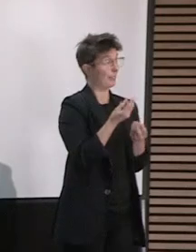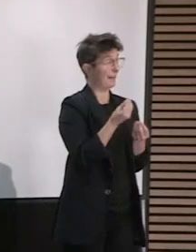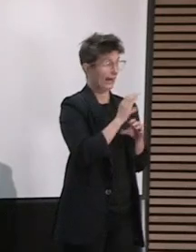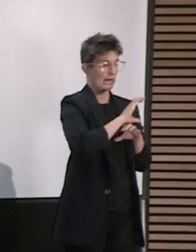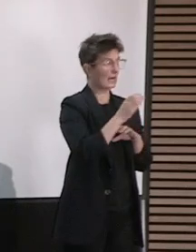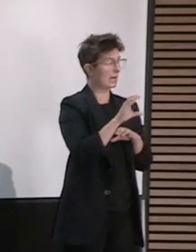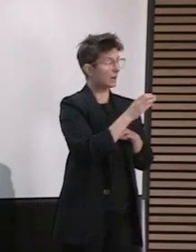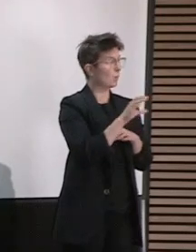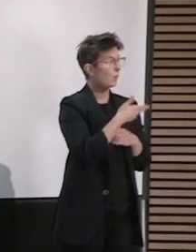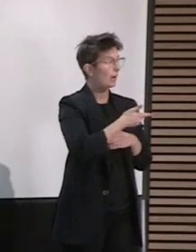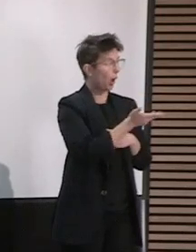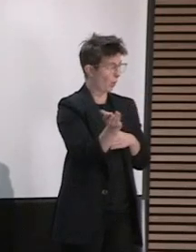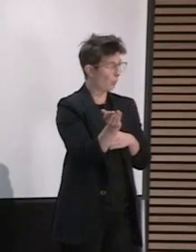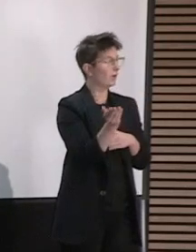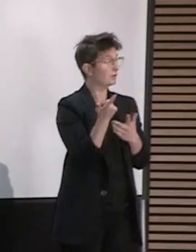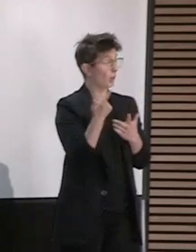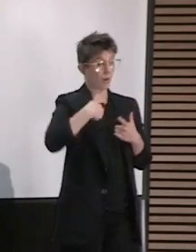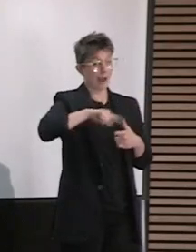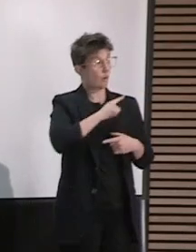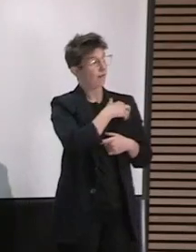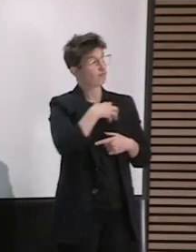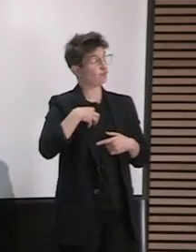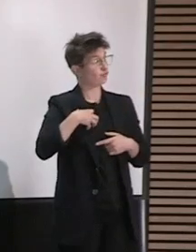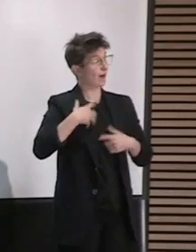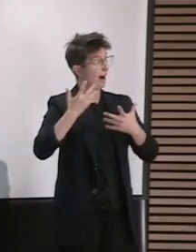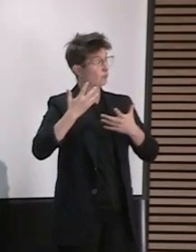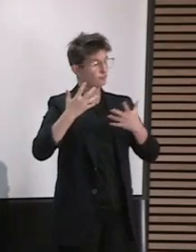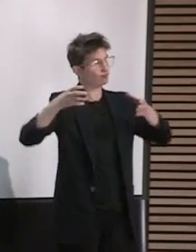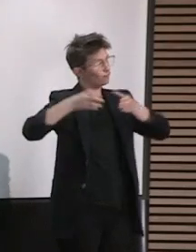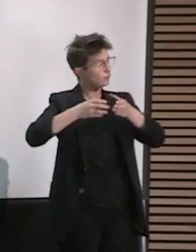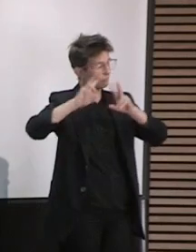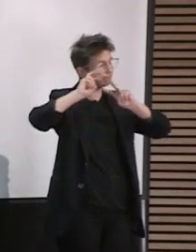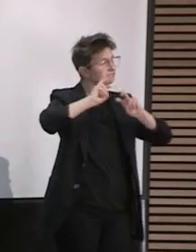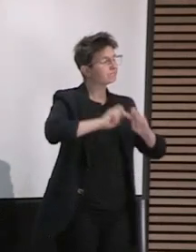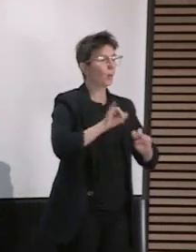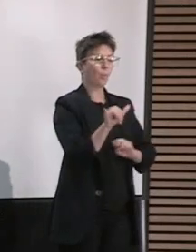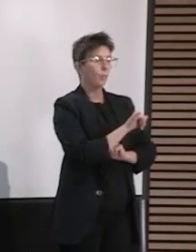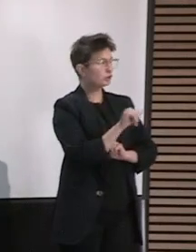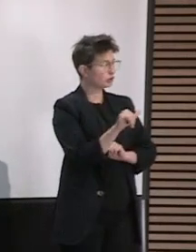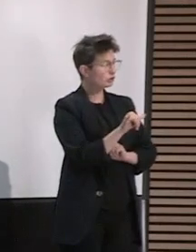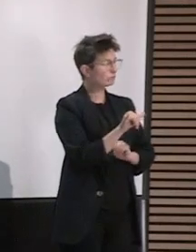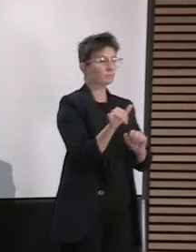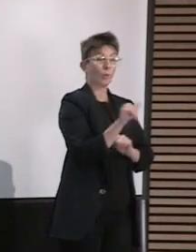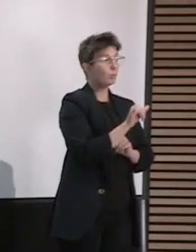roto i nga tono mo tena. Karauna Infrastructure Partners were through through and he